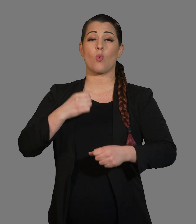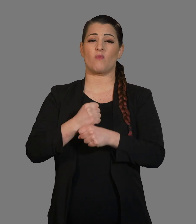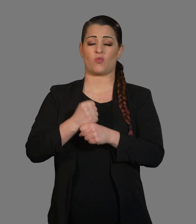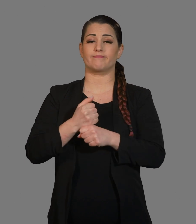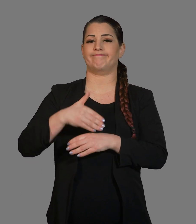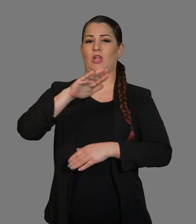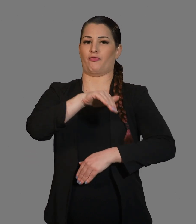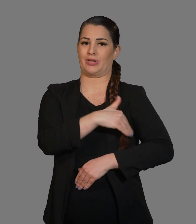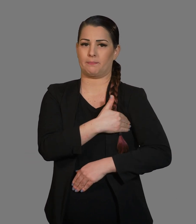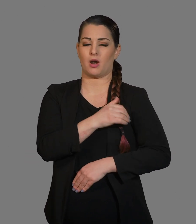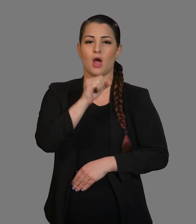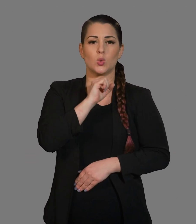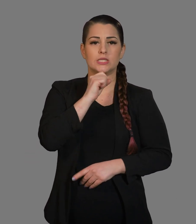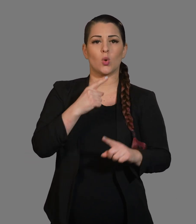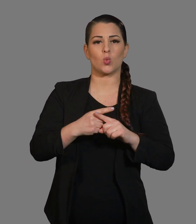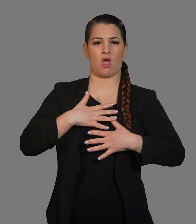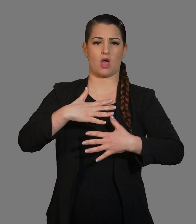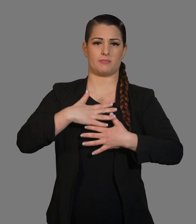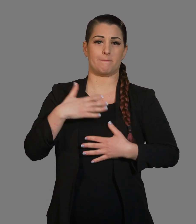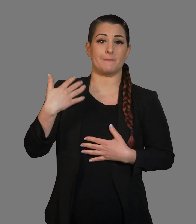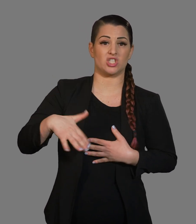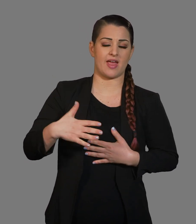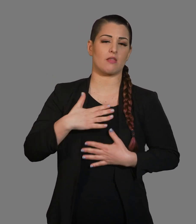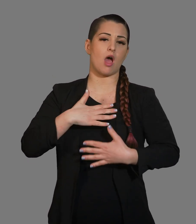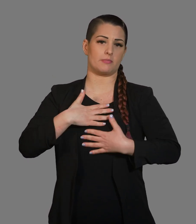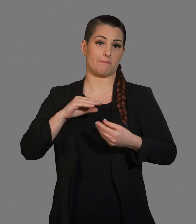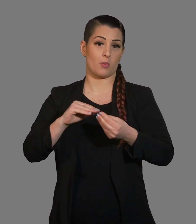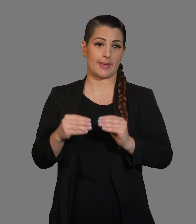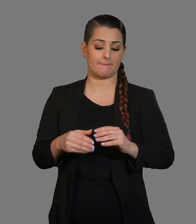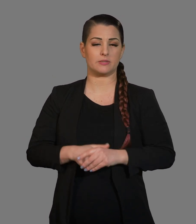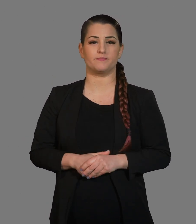Am häufigsten sind Fieber, Husten und Atembeschwerden.